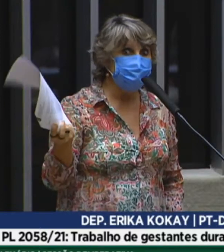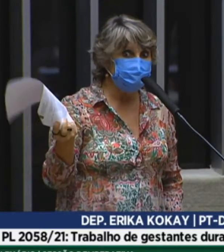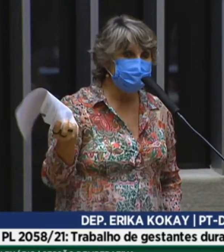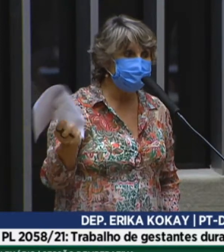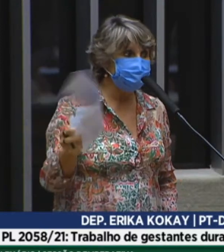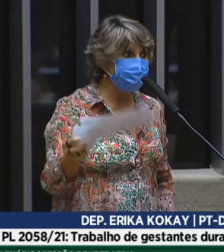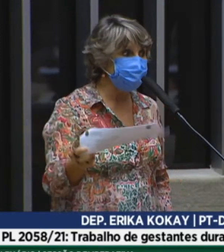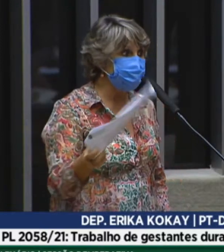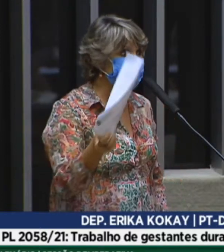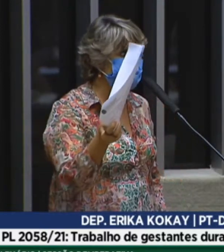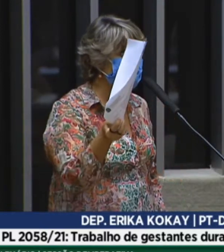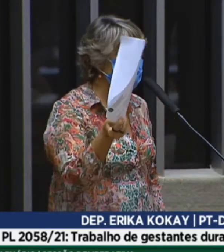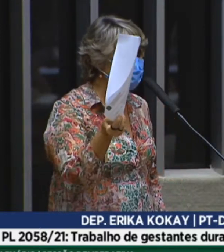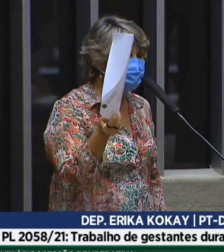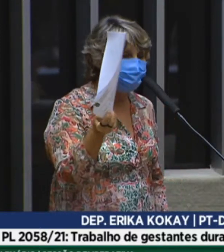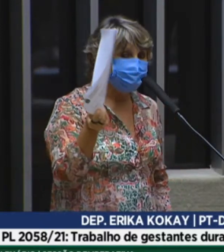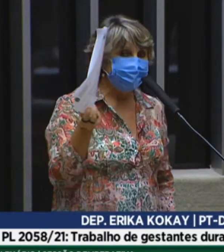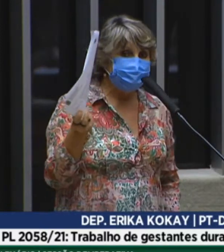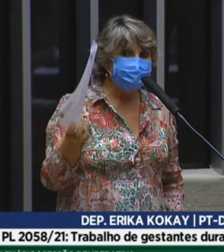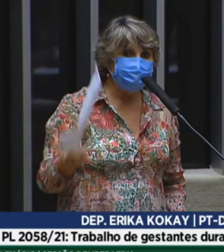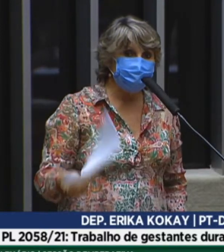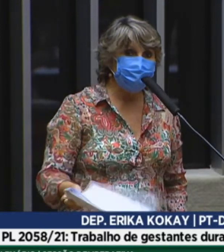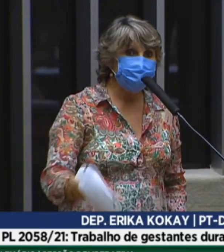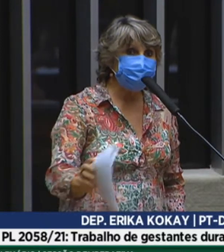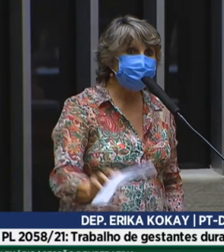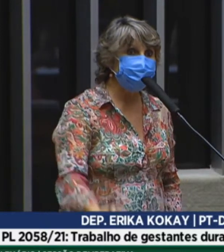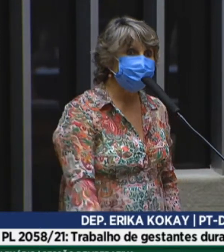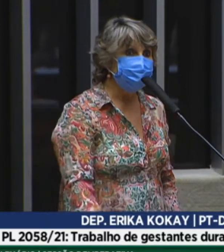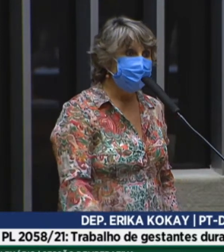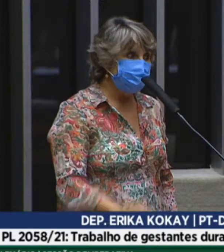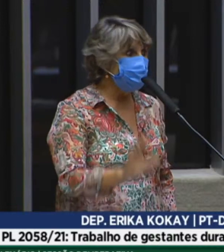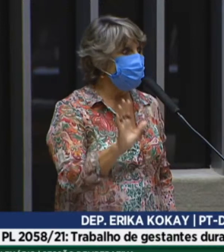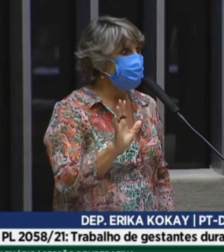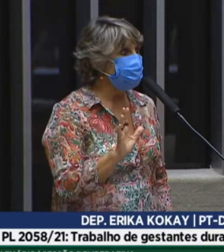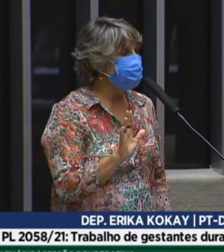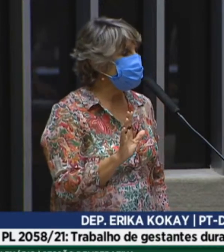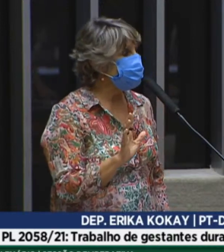CUMPRIR TAMBÉM O QUE ESTÁ PROMETENDO NESTA PROPOSIÇÃO, QUE É PAGAMENTO DE SALÁRIO MATERNIDADE. PORQUE O GOVERNO TEM MANIA DE NÃO CUMPRIR O